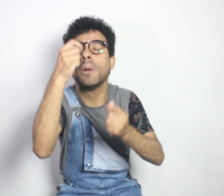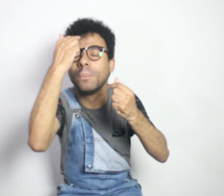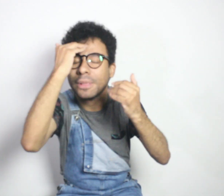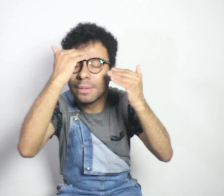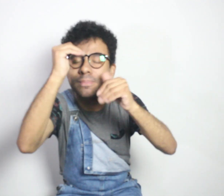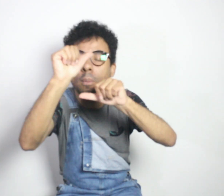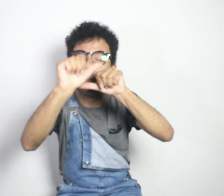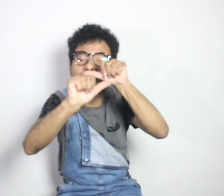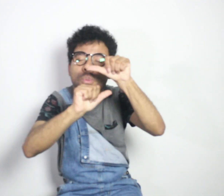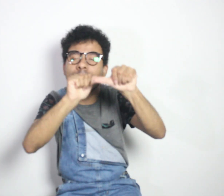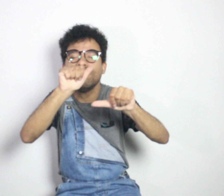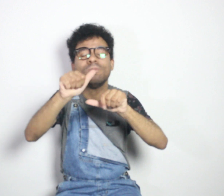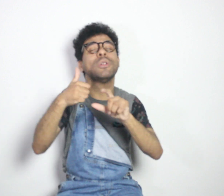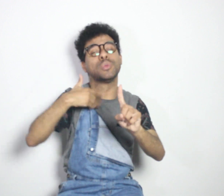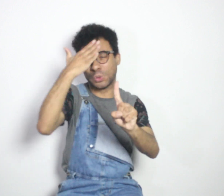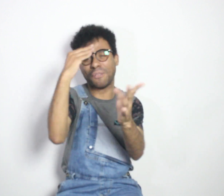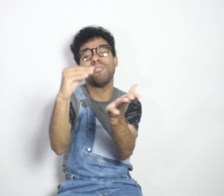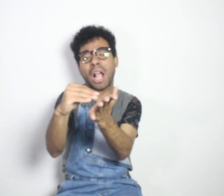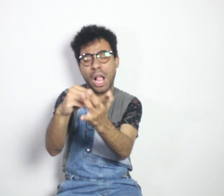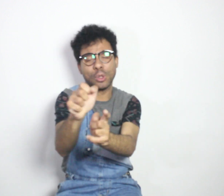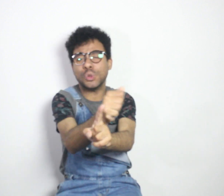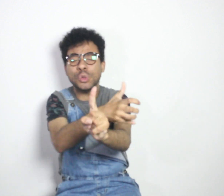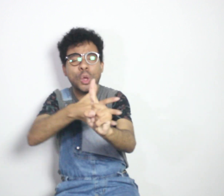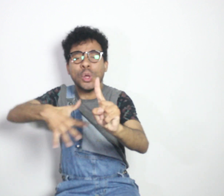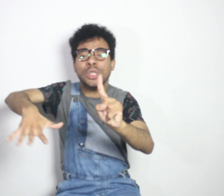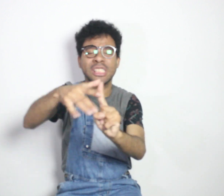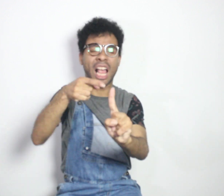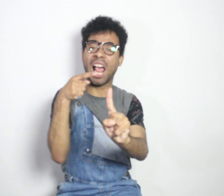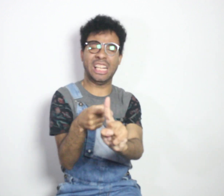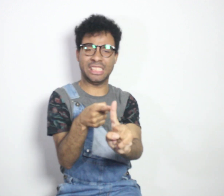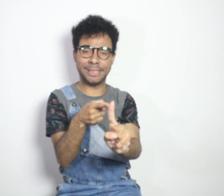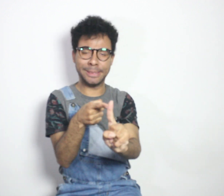Entendem mudar ! Eu sei ! Falta sociedade!